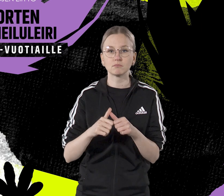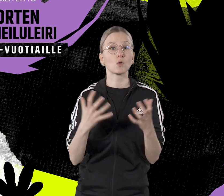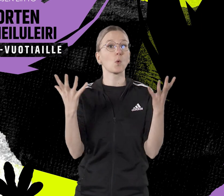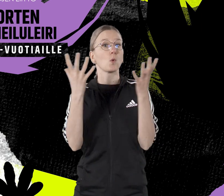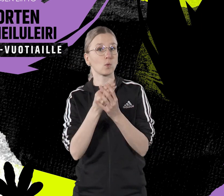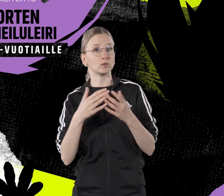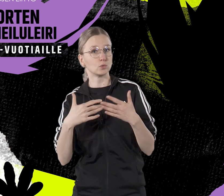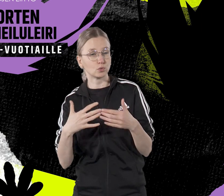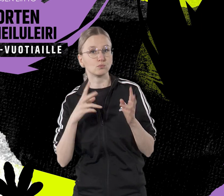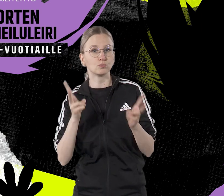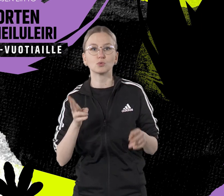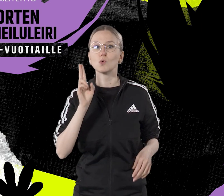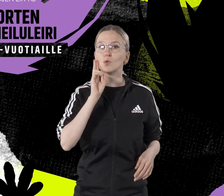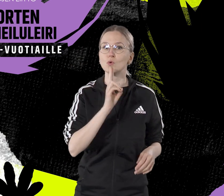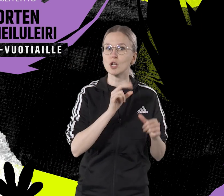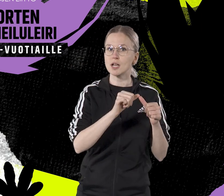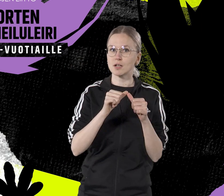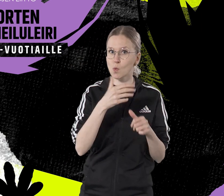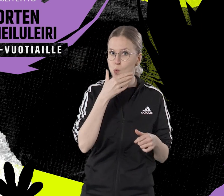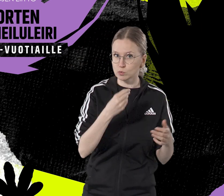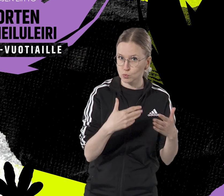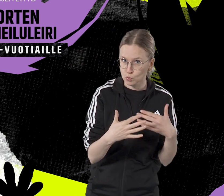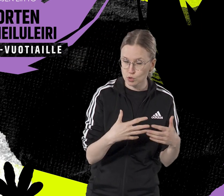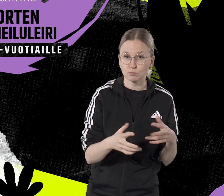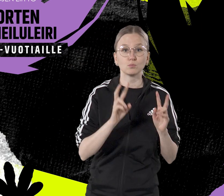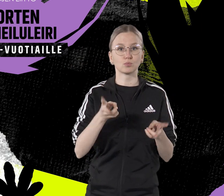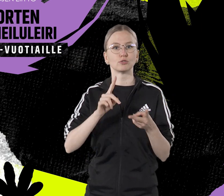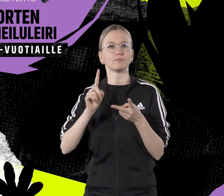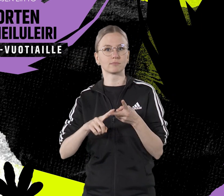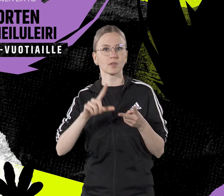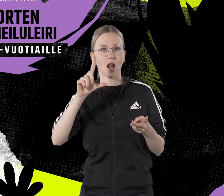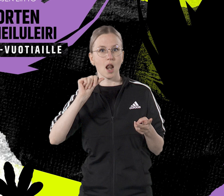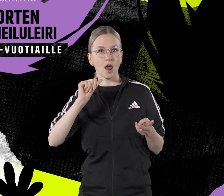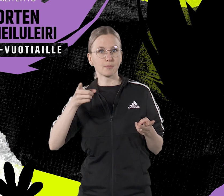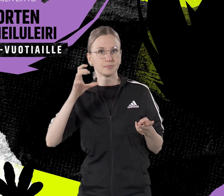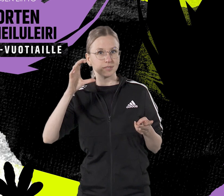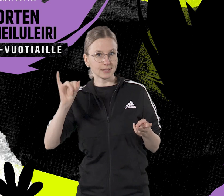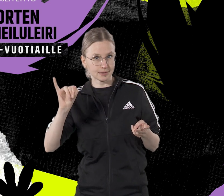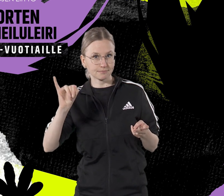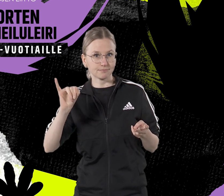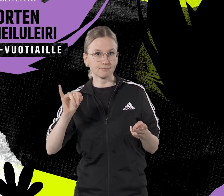Leiri järjestetään yhteistyössä Kuurojen Liiton nuorisotyön ja LapCI ry:n kanssa.